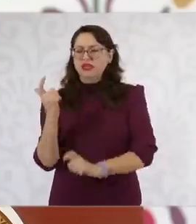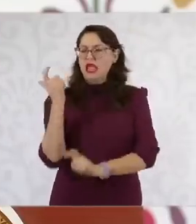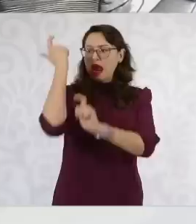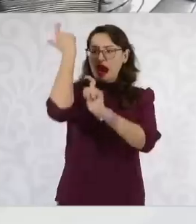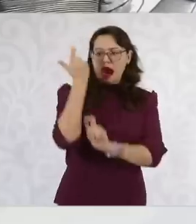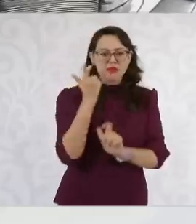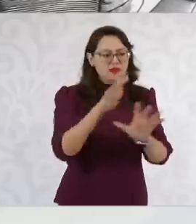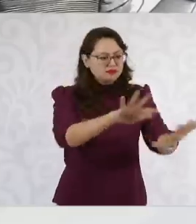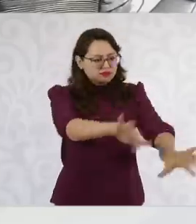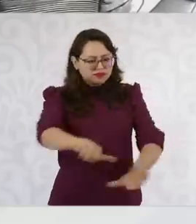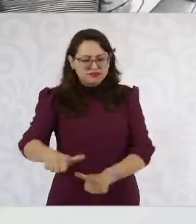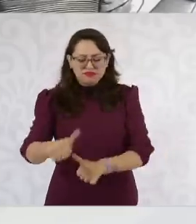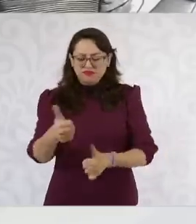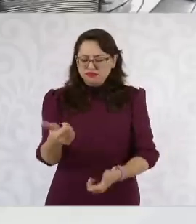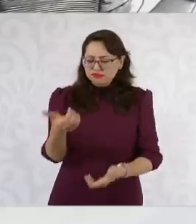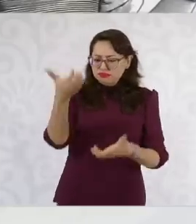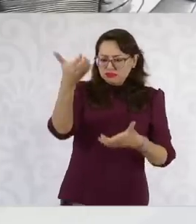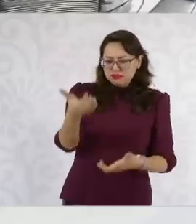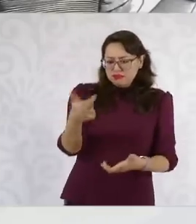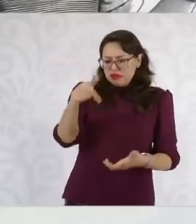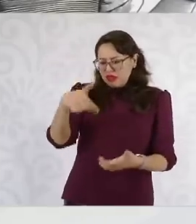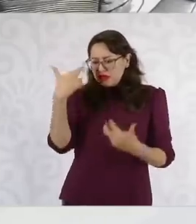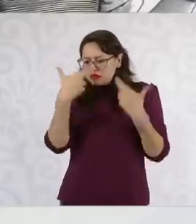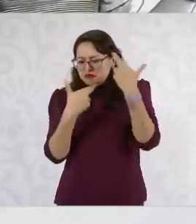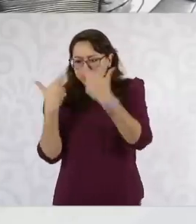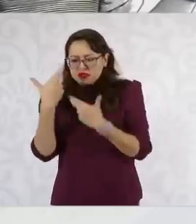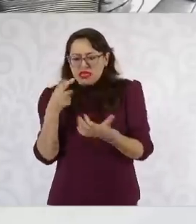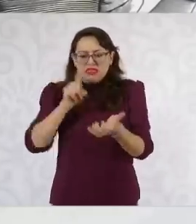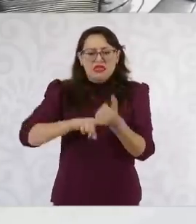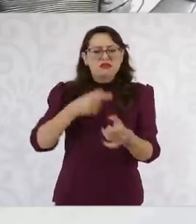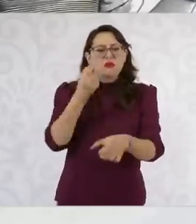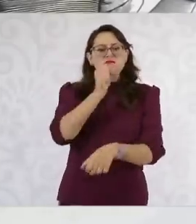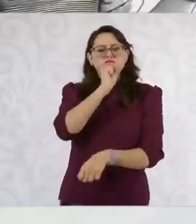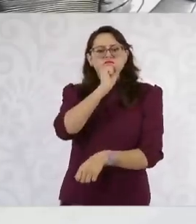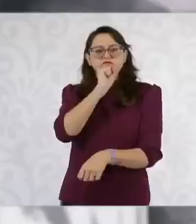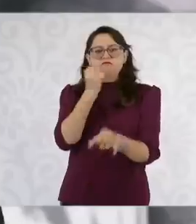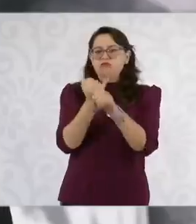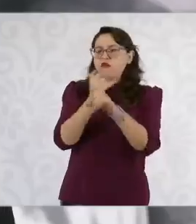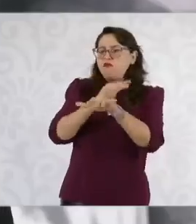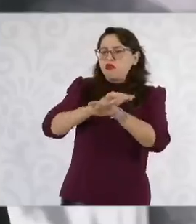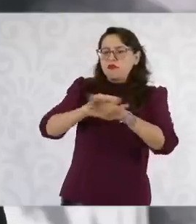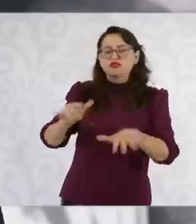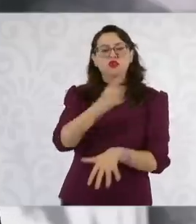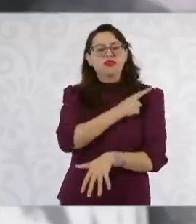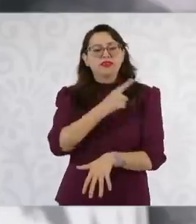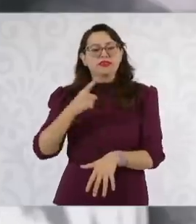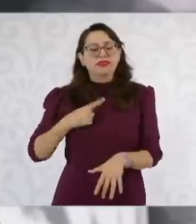tienen obligación de darnos toda la información entregarnos el arma nosotros hacemos un registro